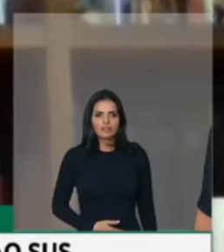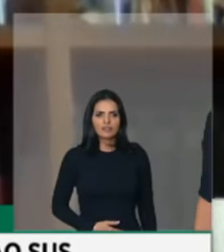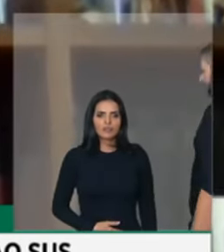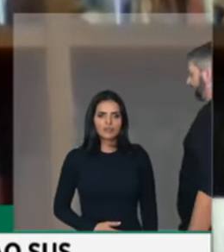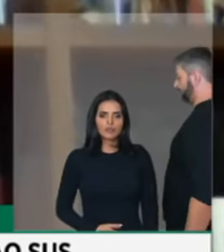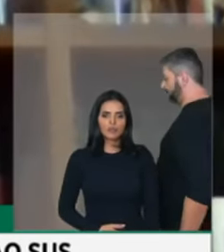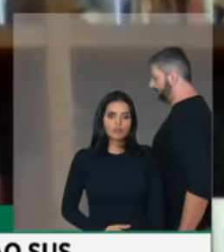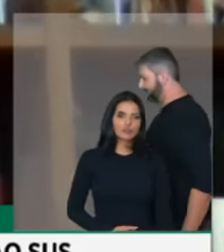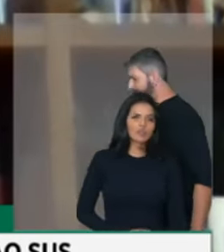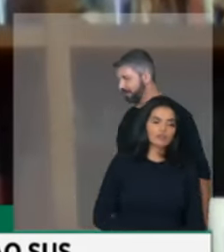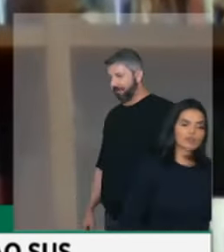SENADOR, E FUNCIONÁRIOS DA VACINA DA PFIZER, E COMPRANDO